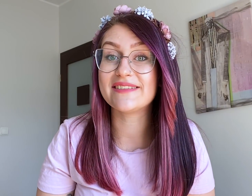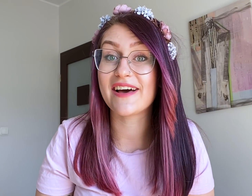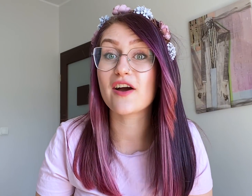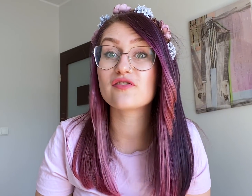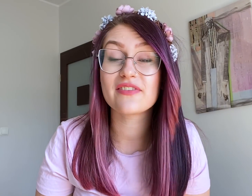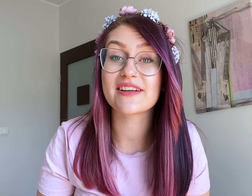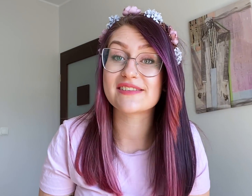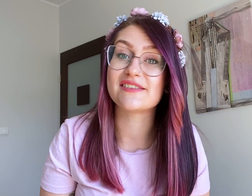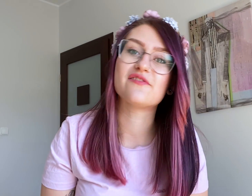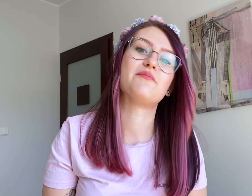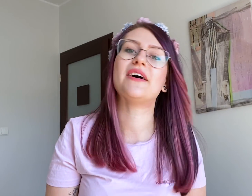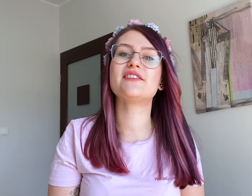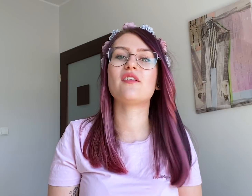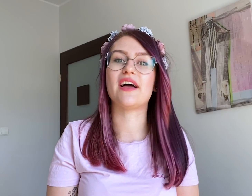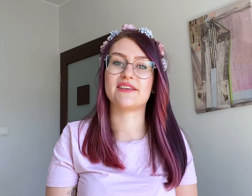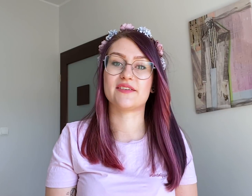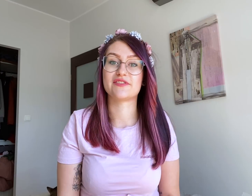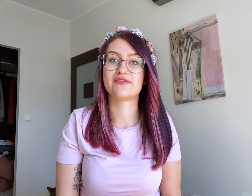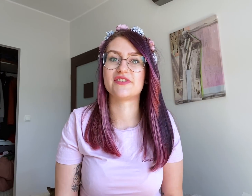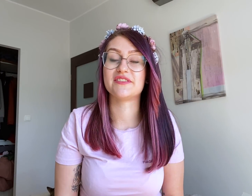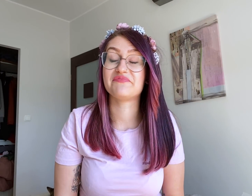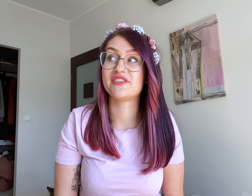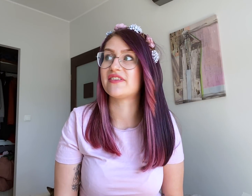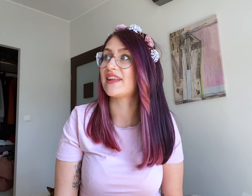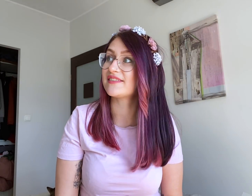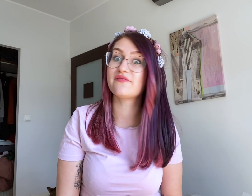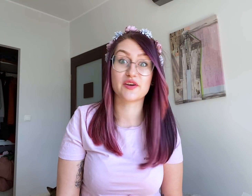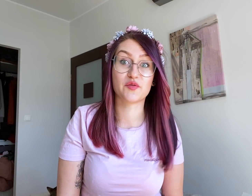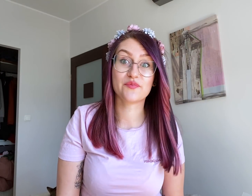na konferencji w Mediolanie w XIX wieku,